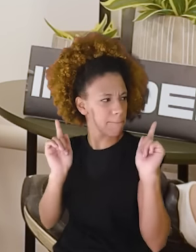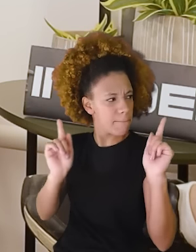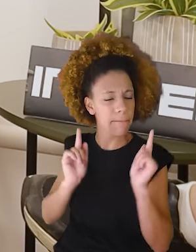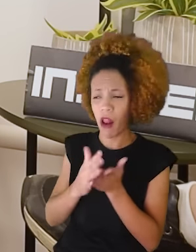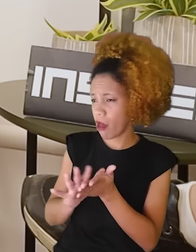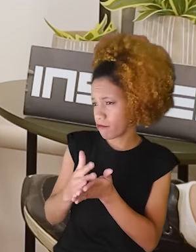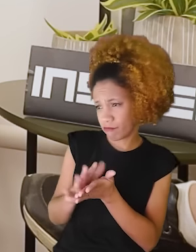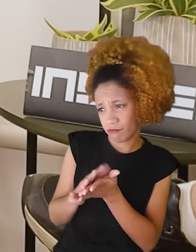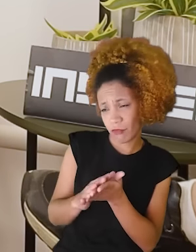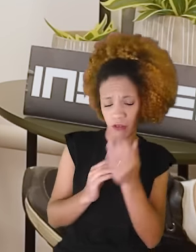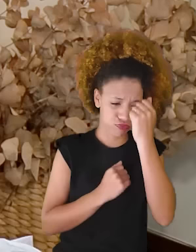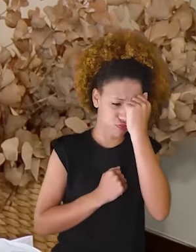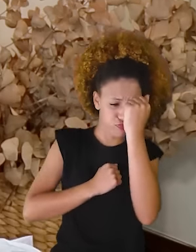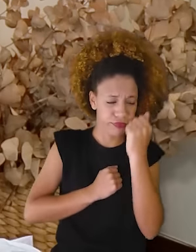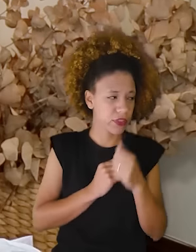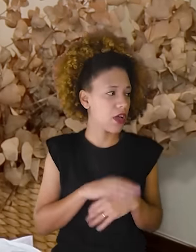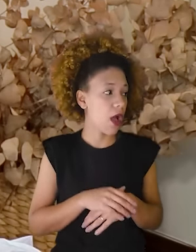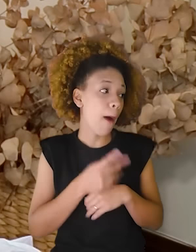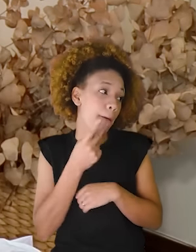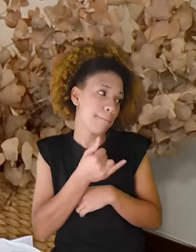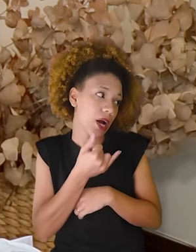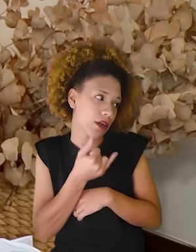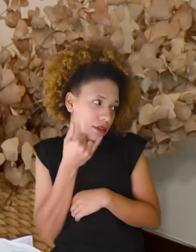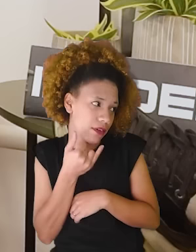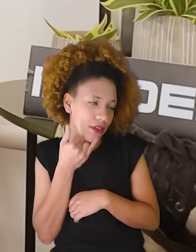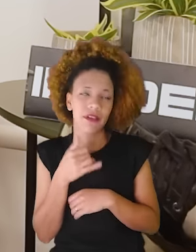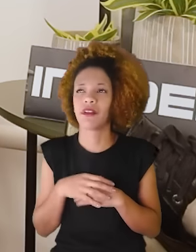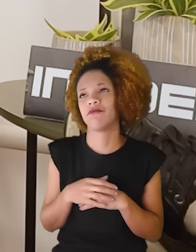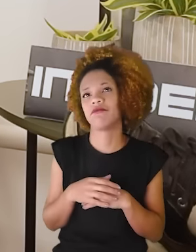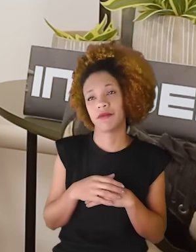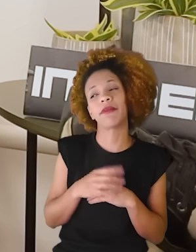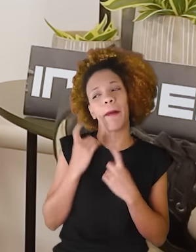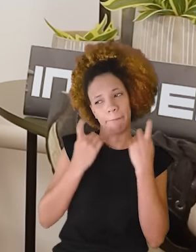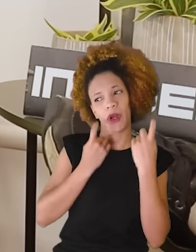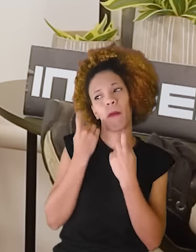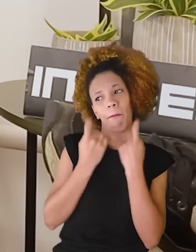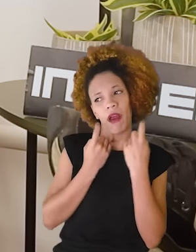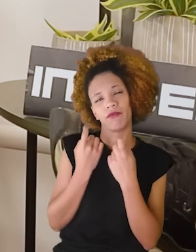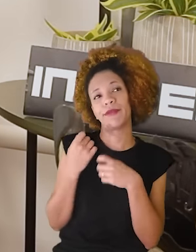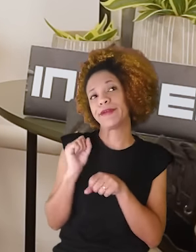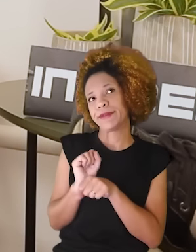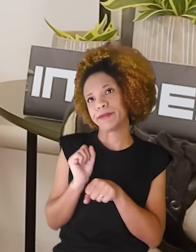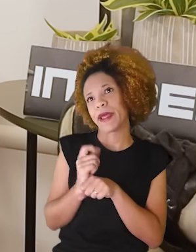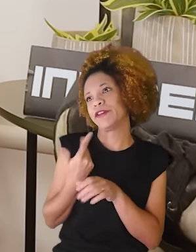pagode seus pais ficam preocupados eles te ligam Ah eles não eles ficam preocupados esperam chegar